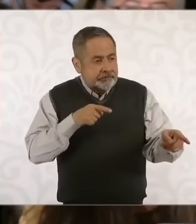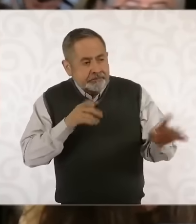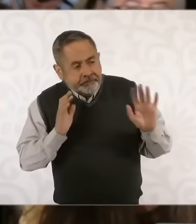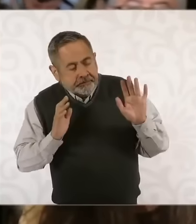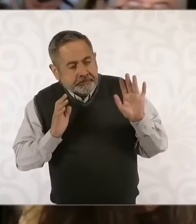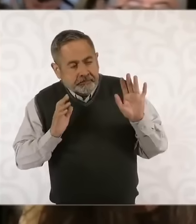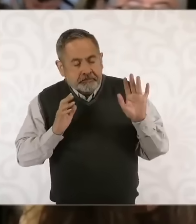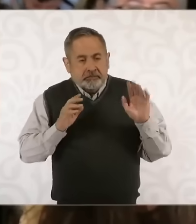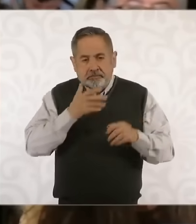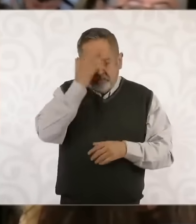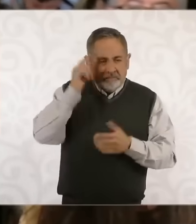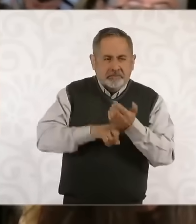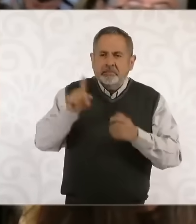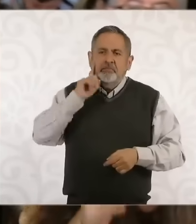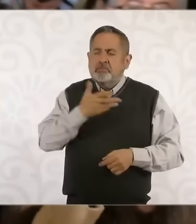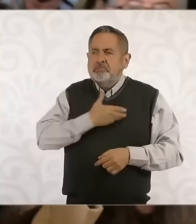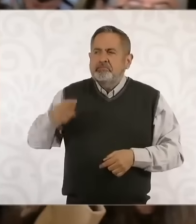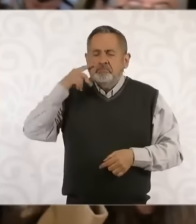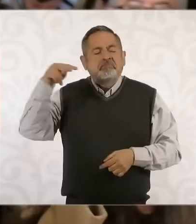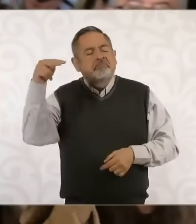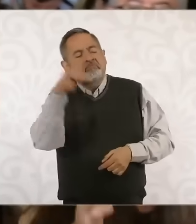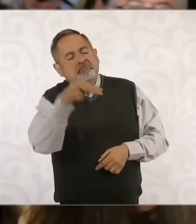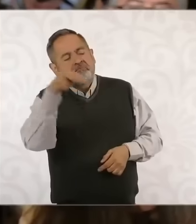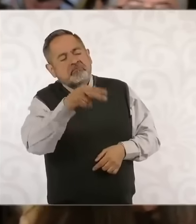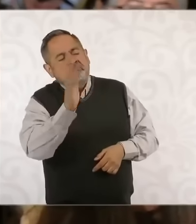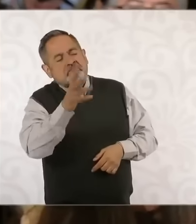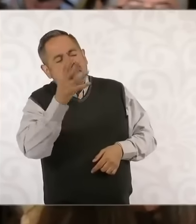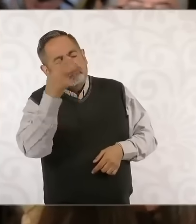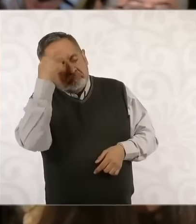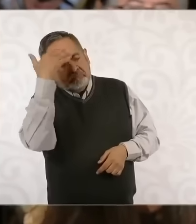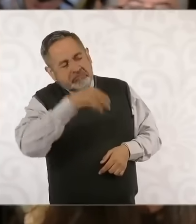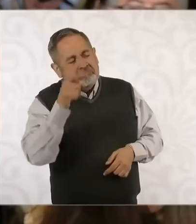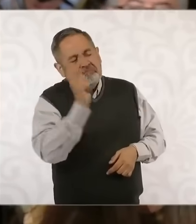pero la presidenta ya lo trae esto de manera pública están los videos ahí. Eh, preguntarle,